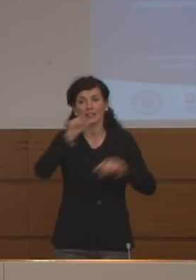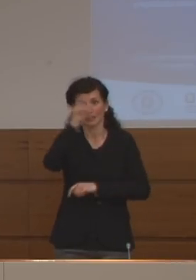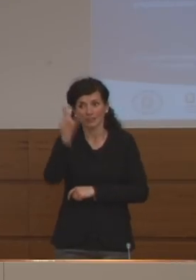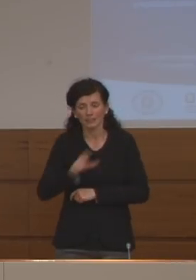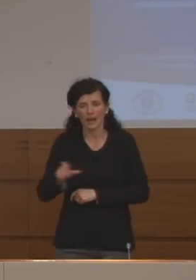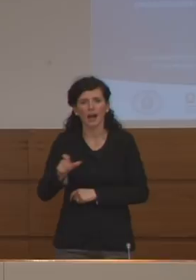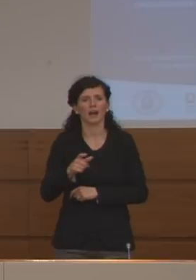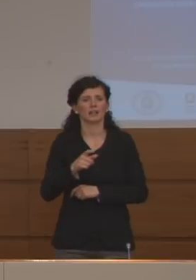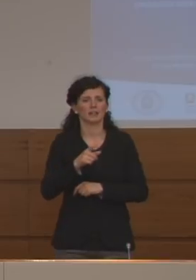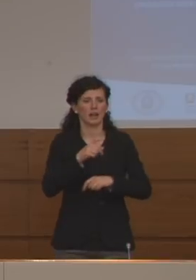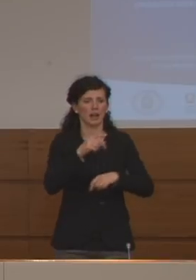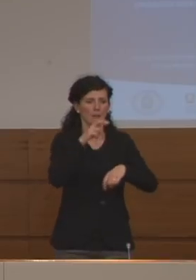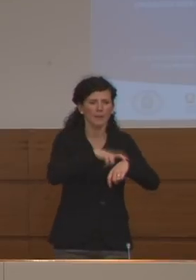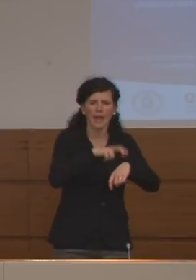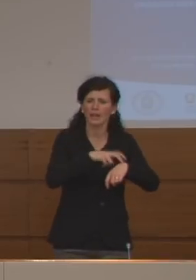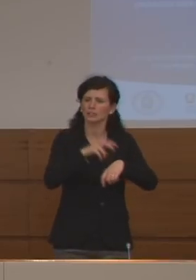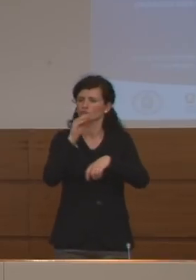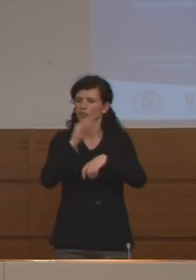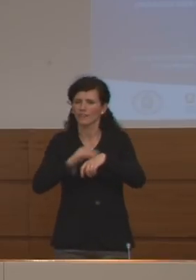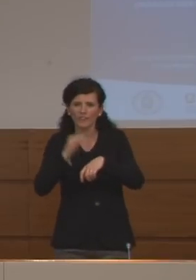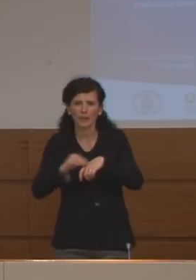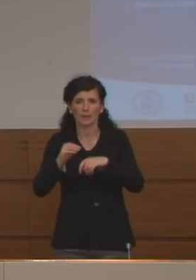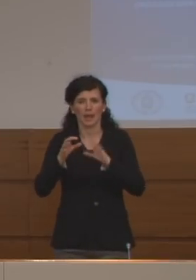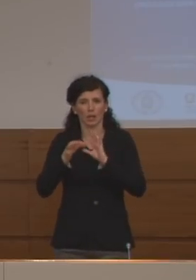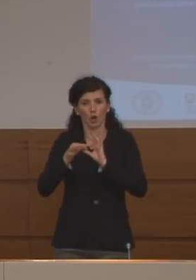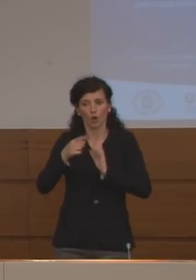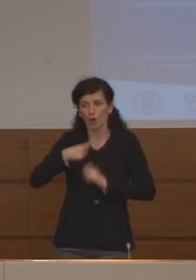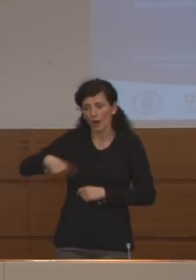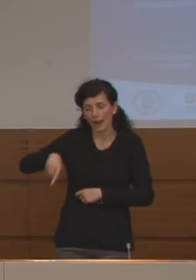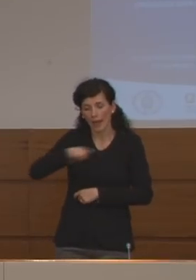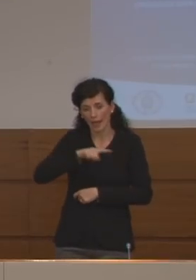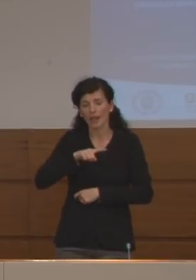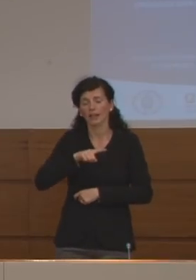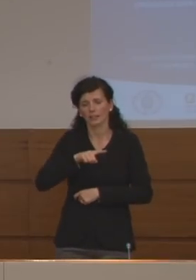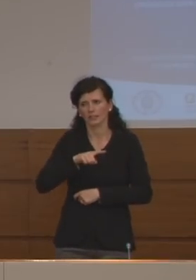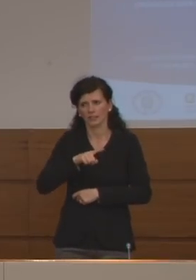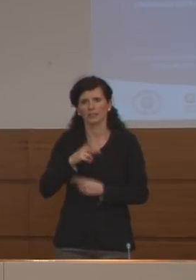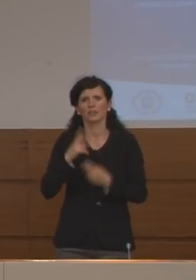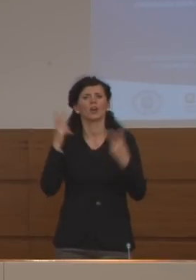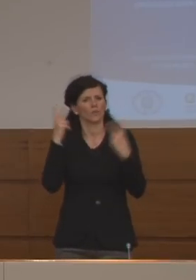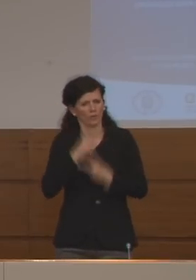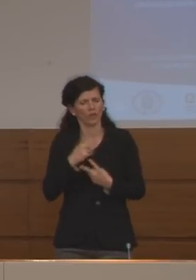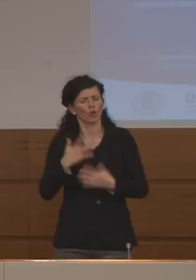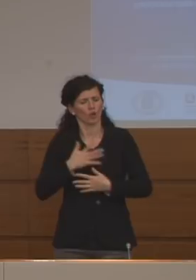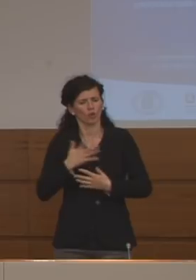miei colleghi medici che c'è un'attenzione, mi faccio usare questo aggettivo,